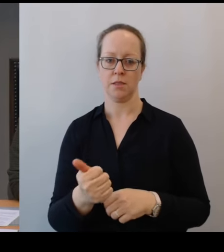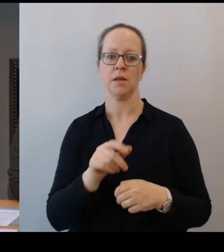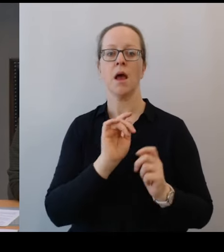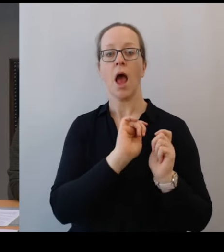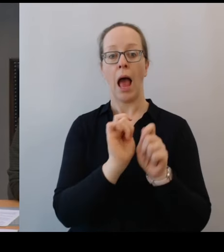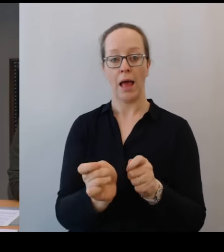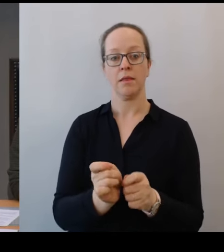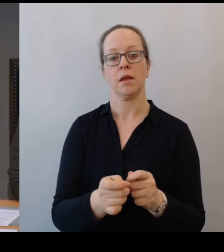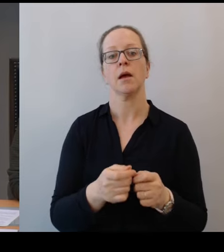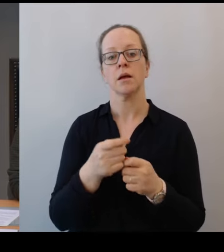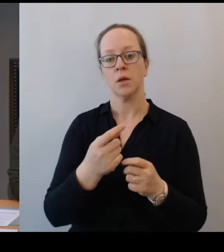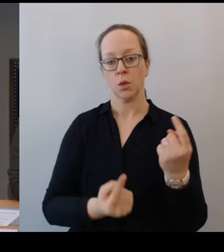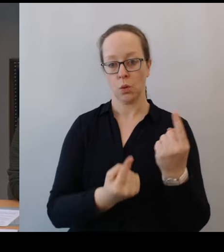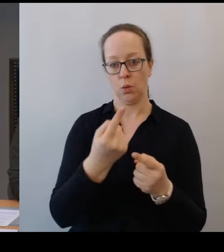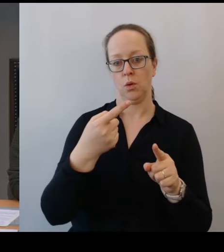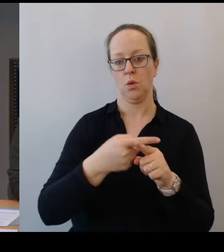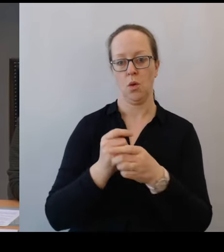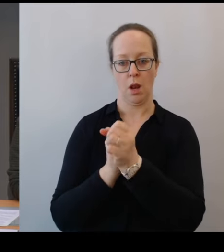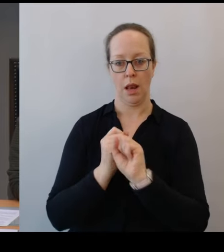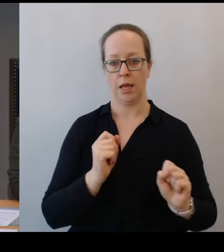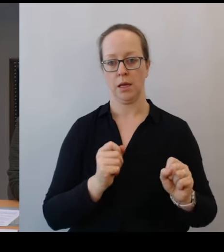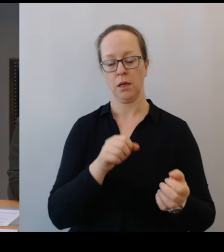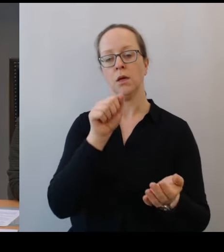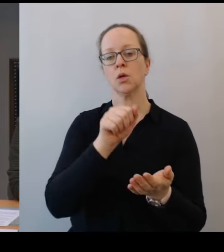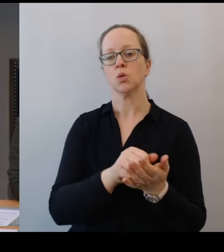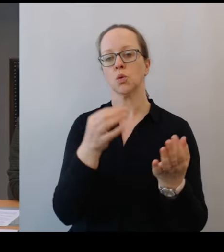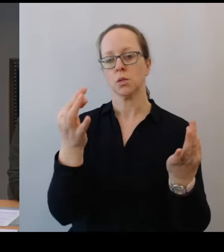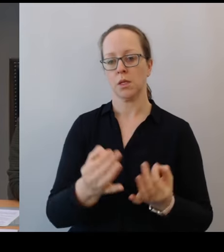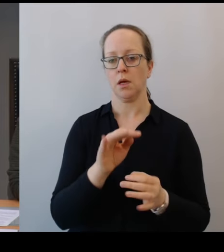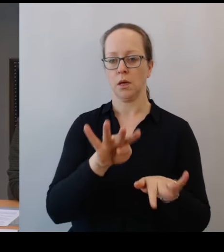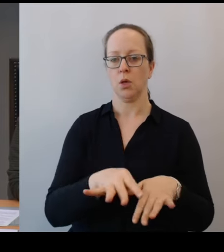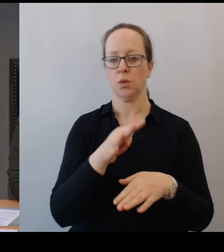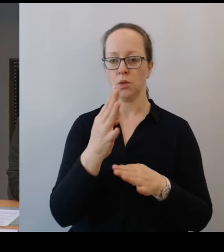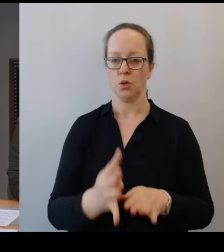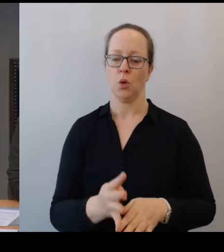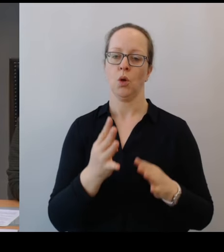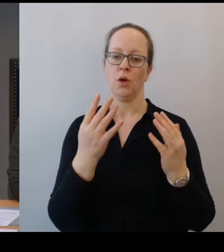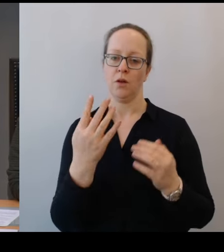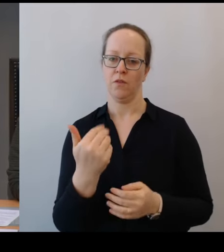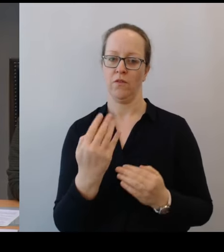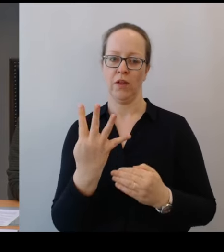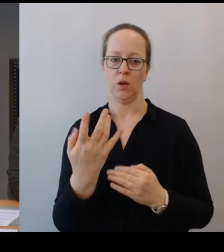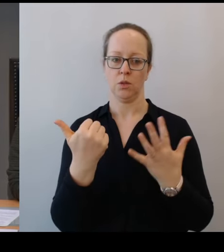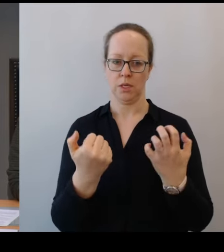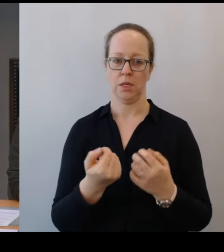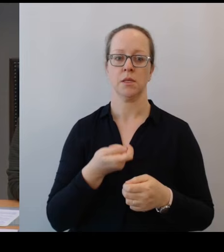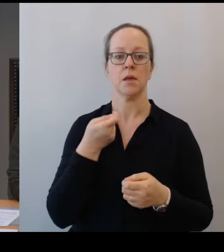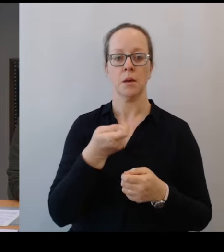Mieten Sozial gestalten, Bundesratsinitiative zur Begrenzung des Anstiegs von Index Mieten starten.